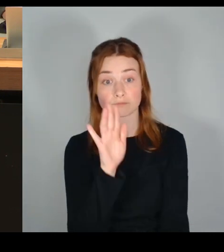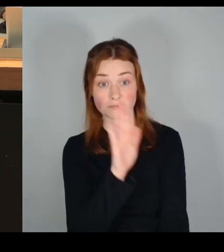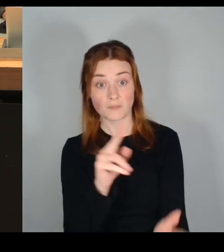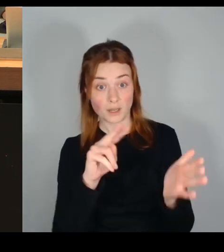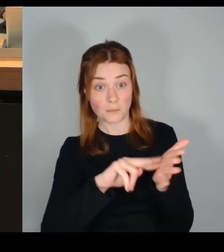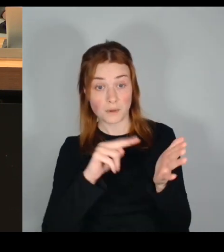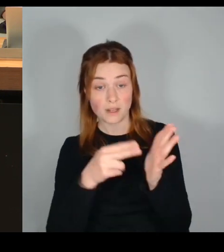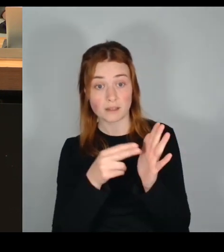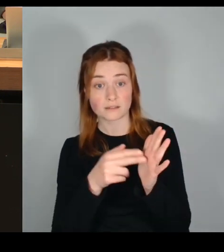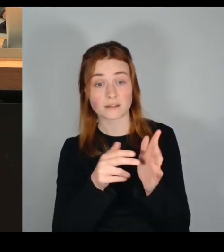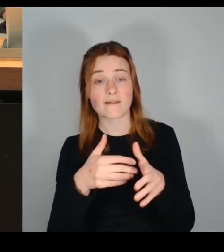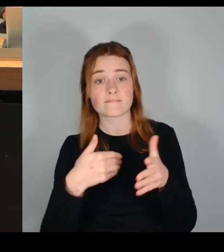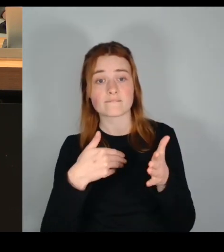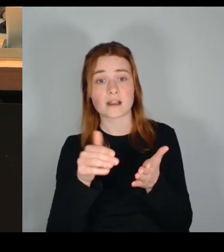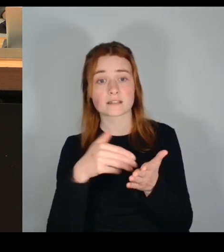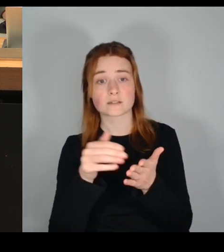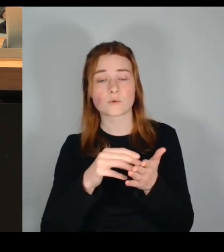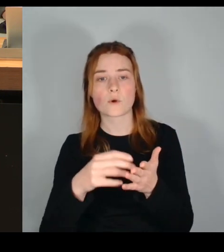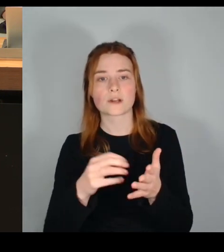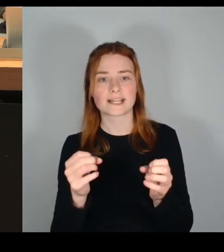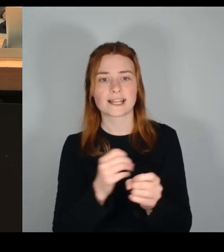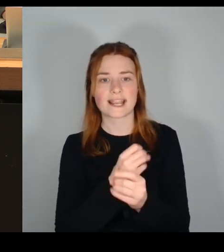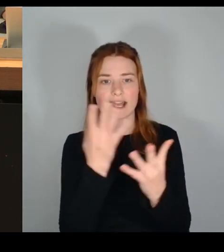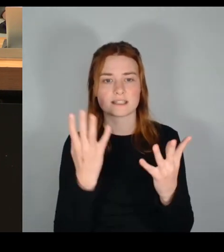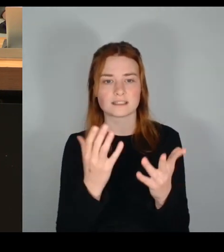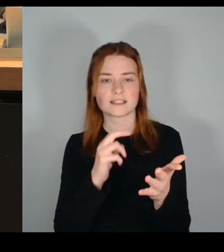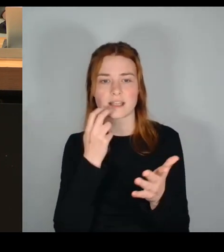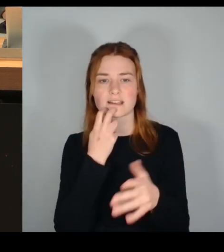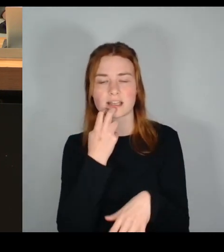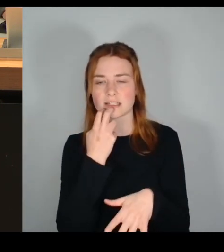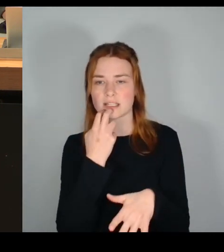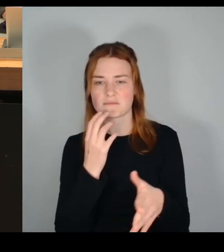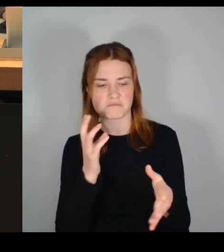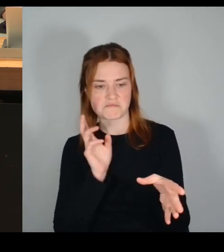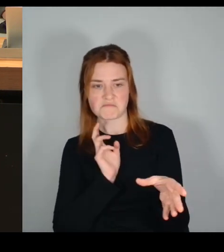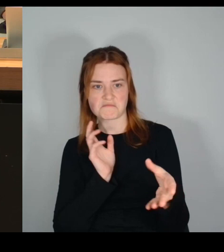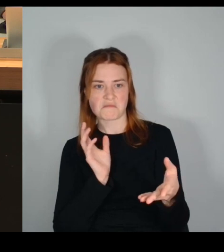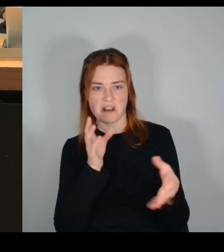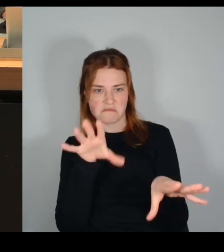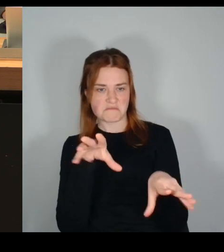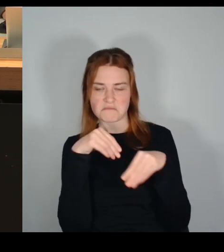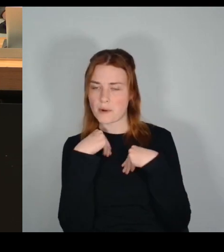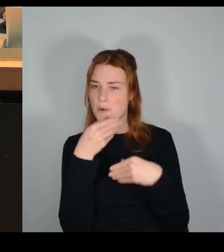importieren und sogar roden. Das nennt man nämlich roten Wasserstoff importieren. Ohne das wird es nicht gehen.